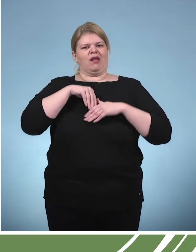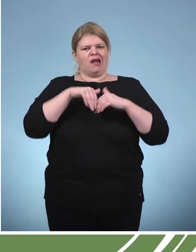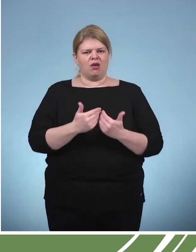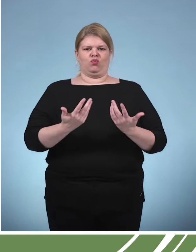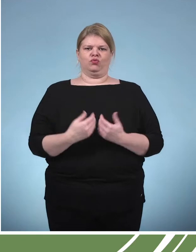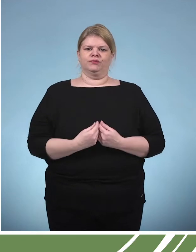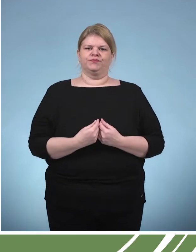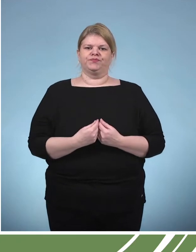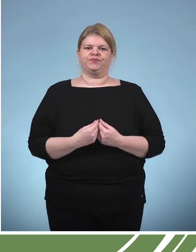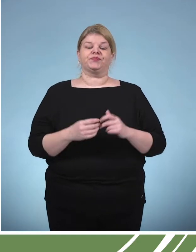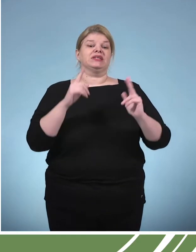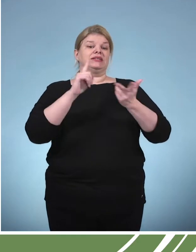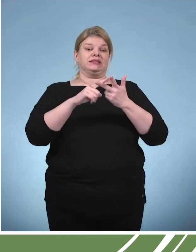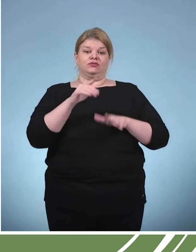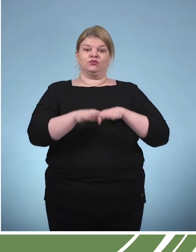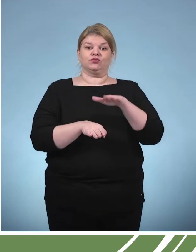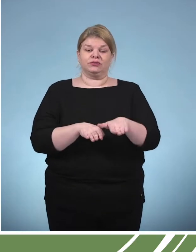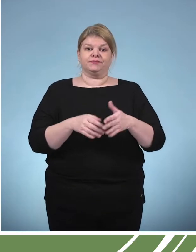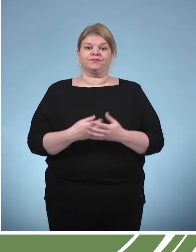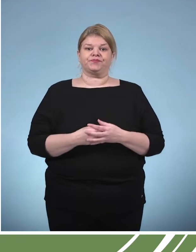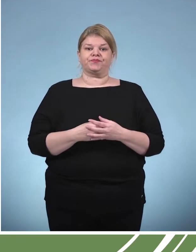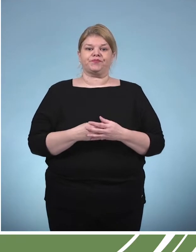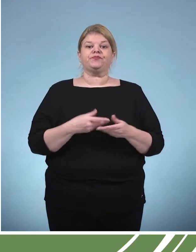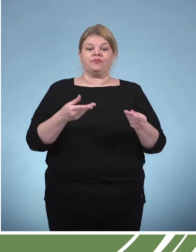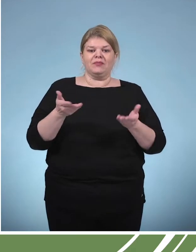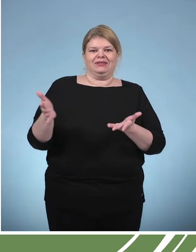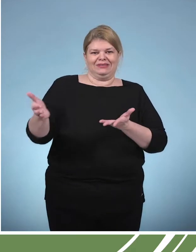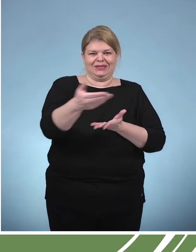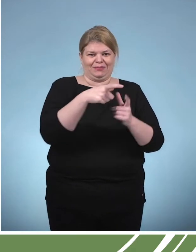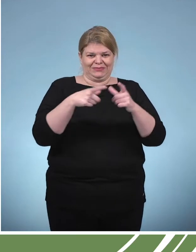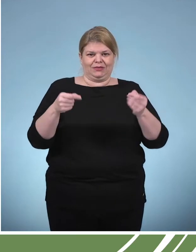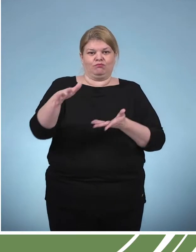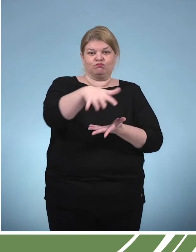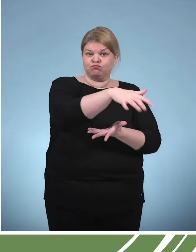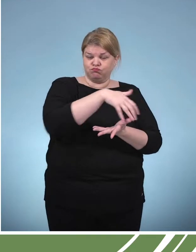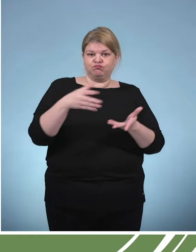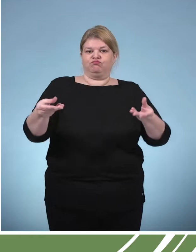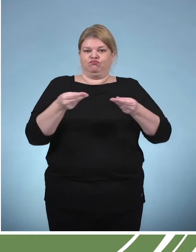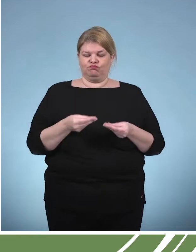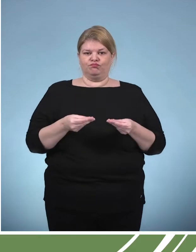Dritter Schritt: Sich über persönliche Werte austauschen. Wenn alle fertig damit sind, zu packen,